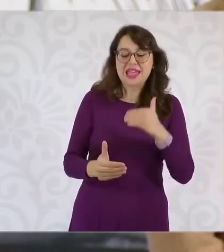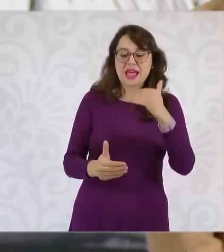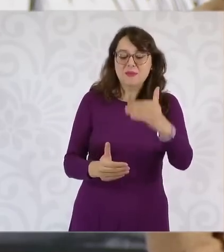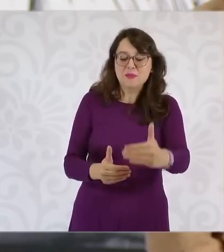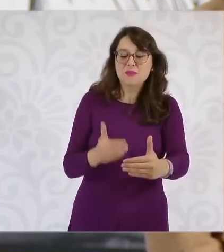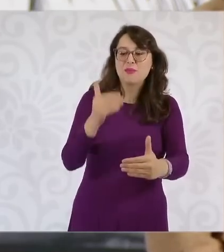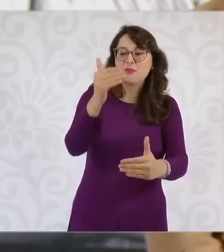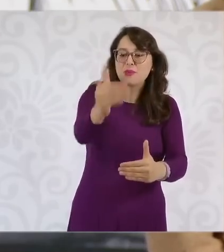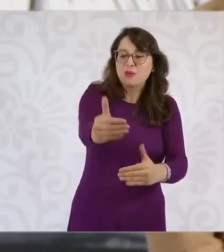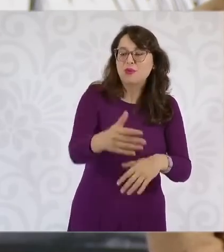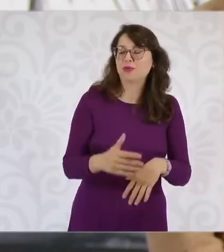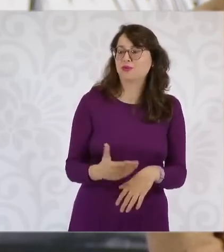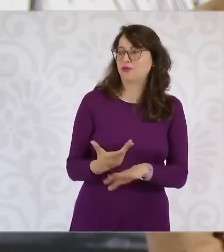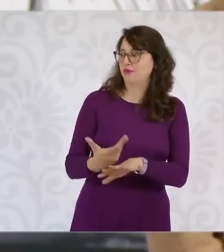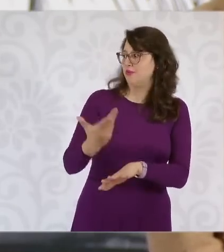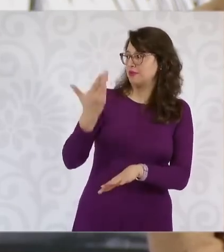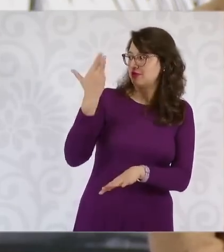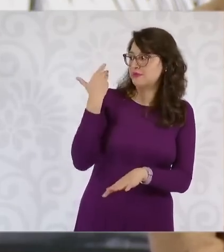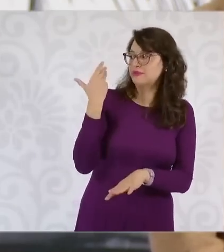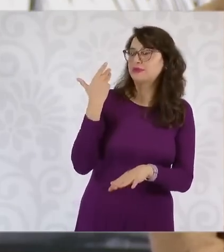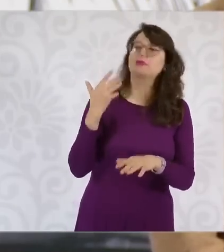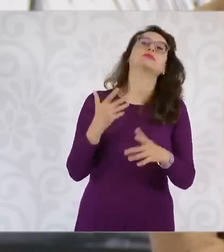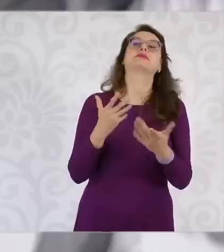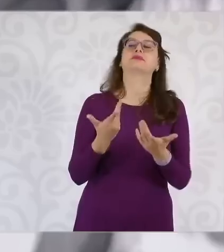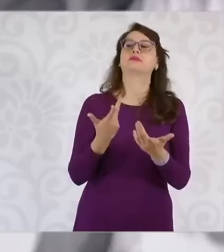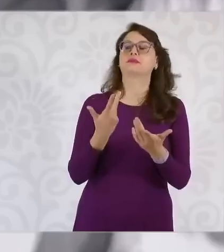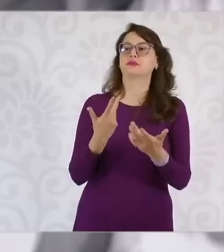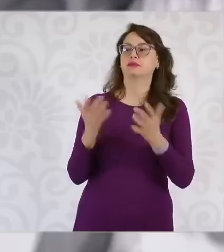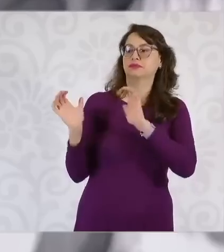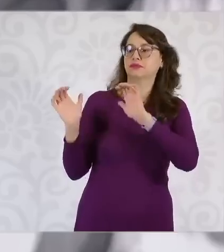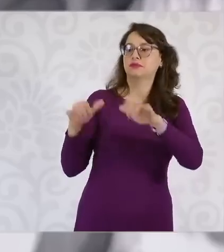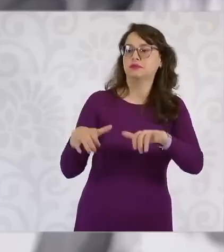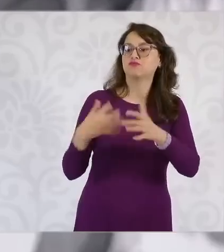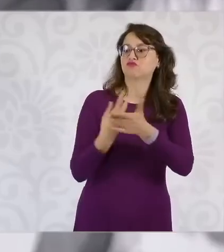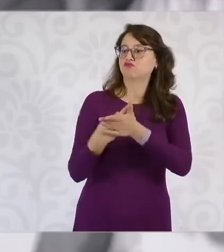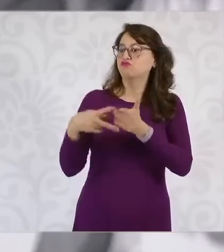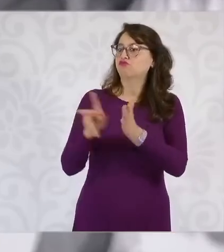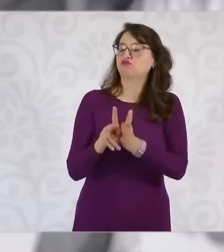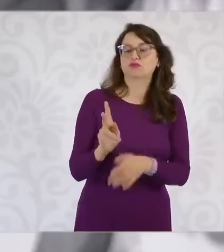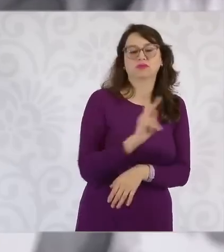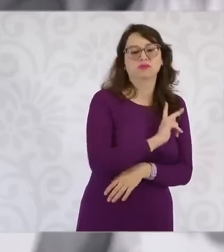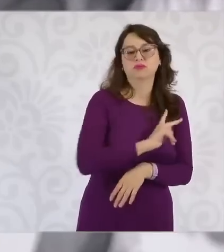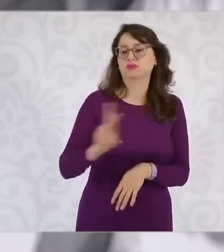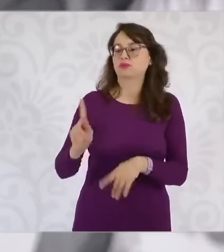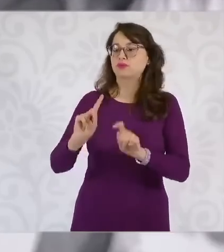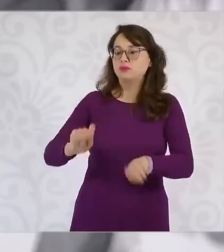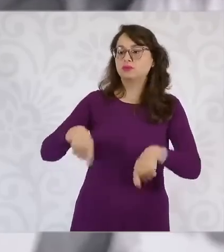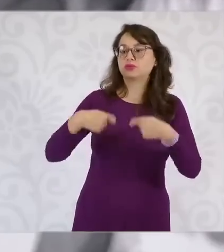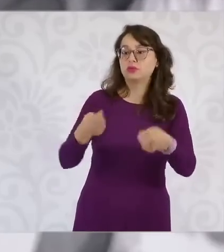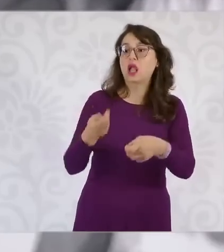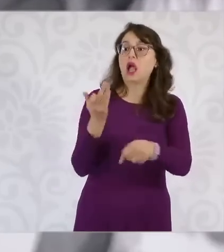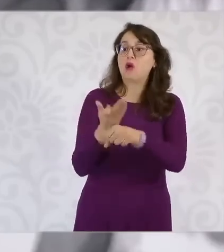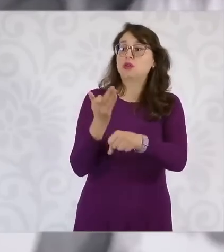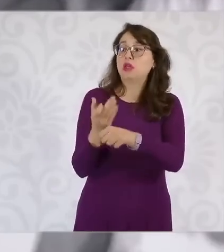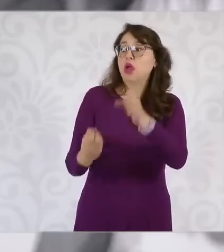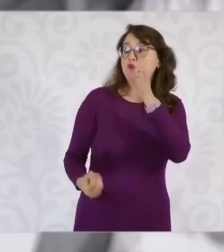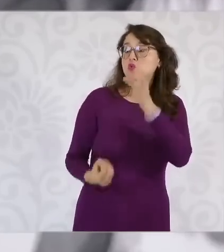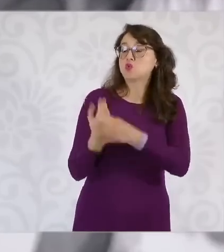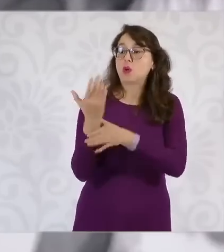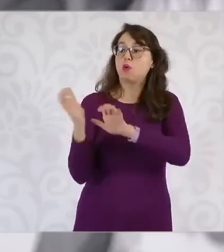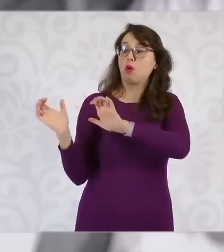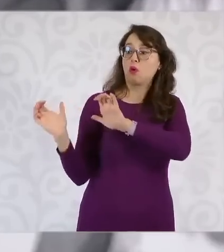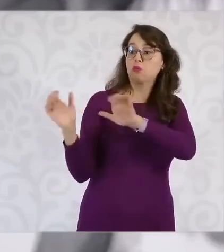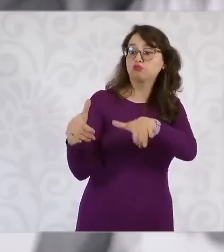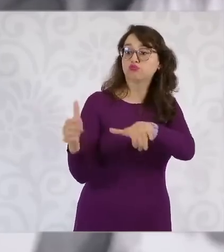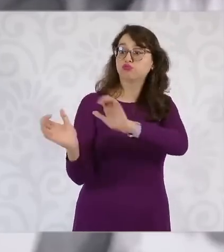en todas las entidades y ahora se está revisando eh otros trabajadores o trabajadoras de la salud